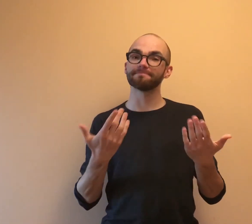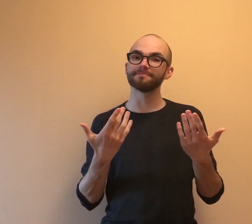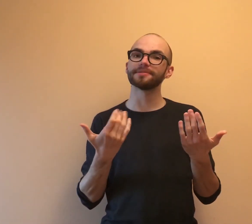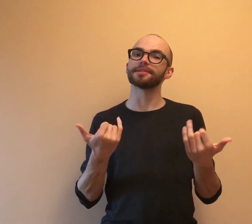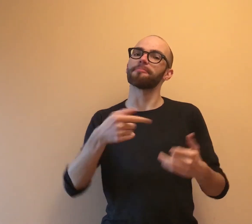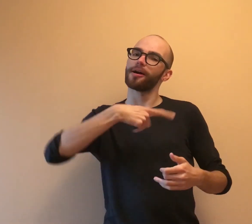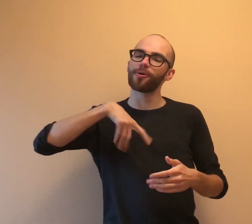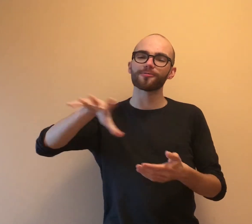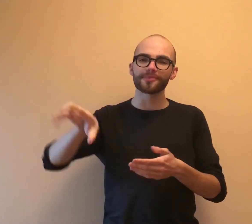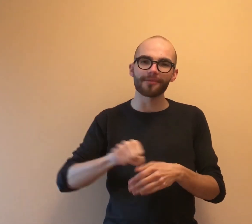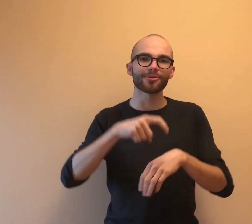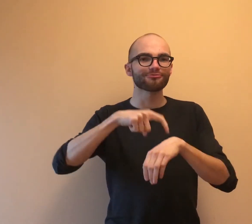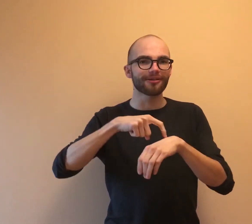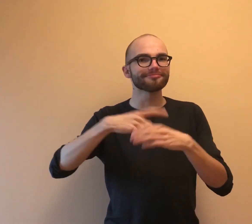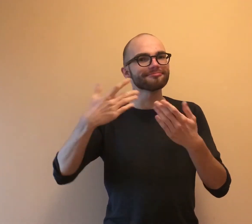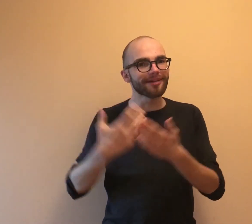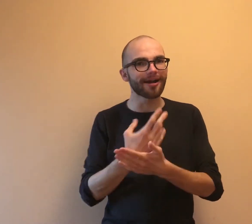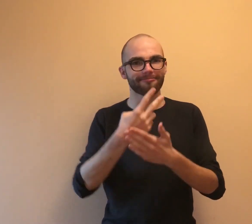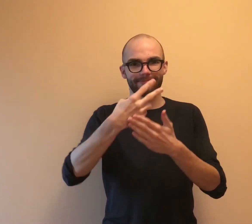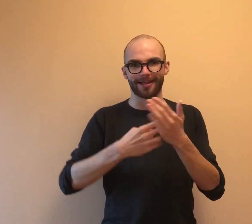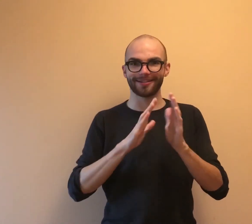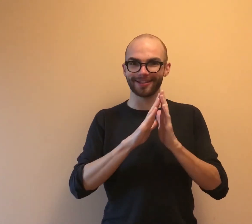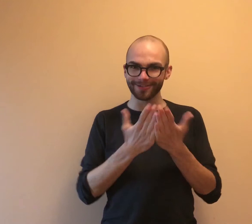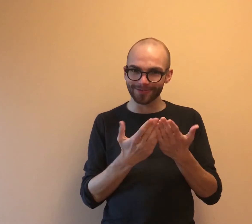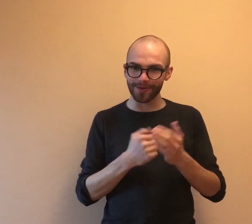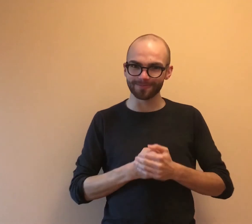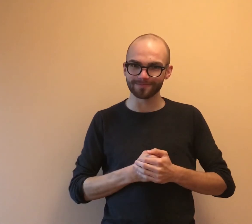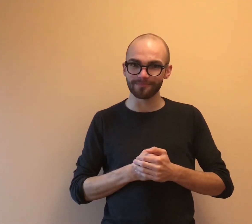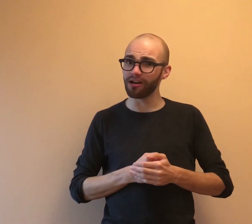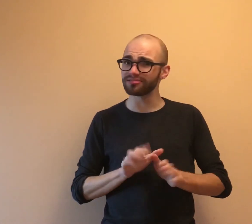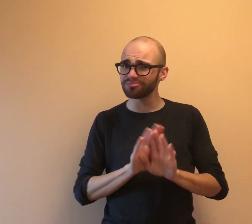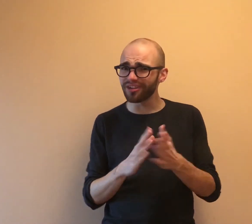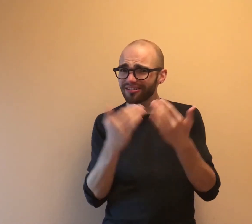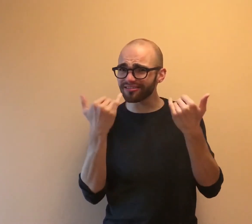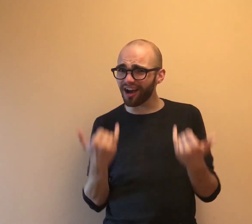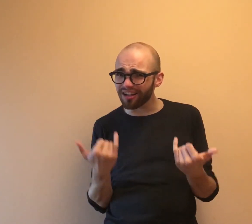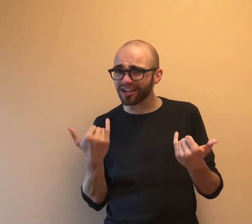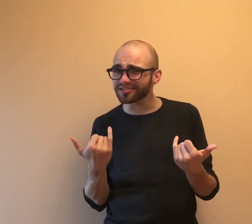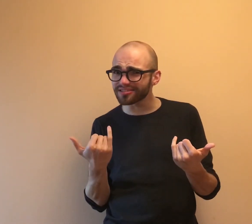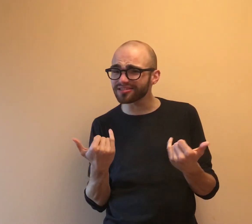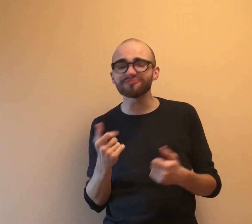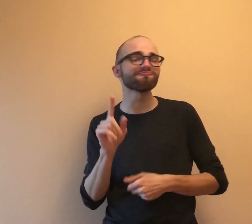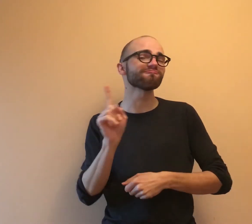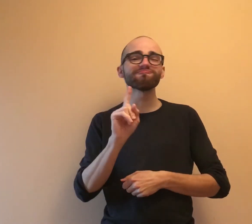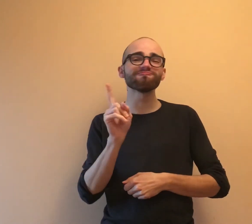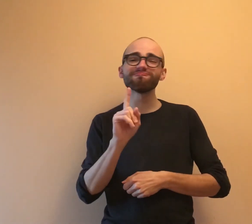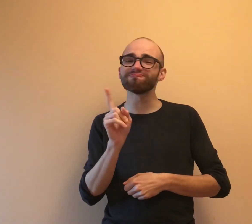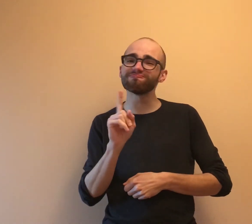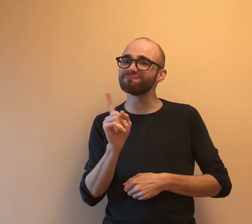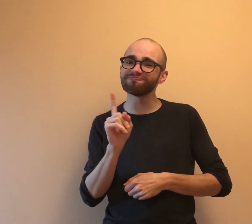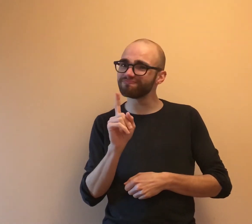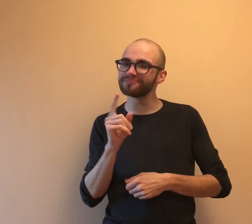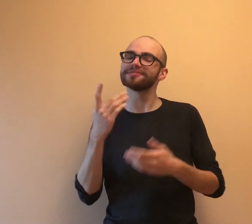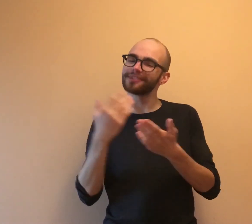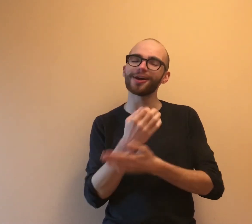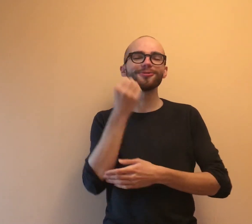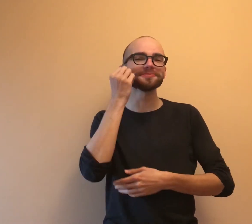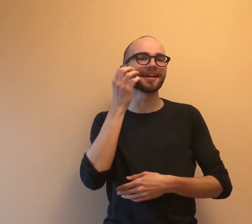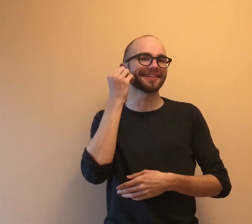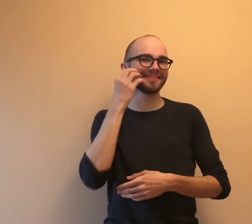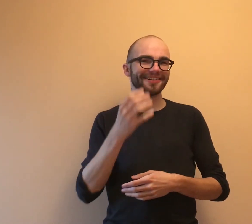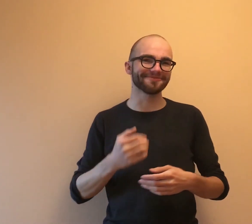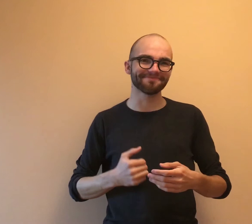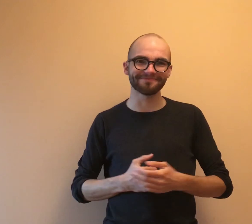Torej si vzamemo čas za knjigo. Ne samo danes, ampak vsak dan.